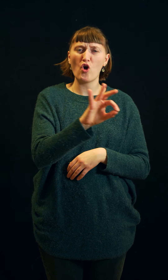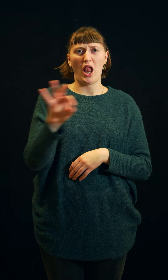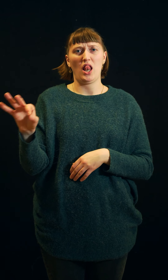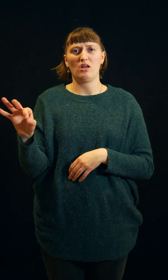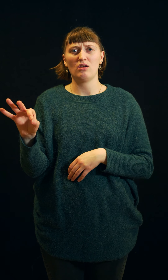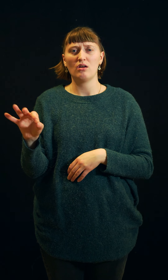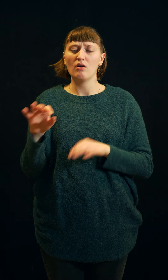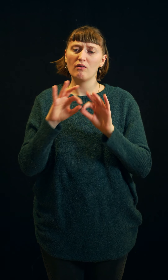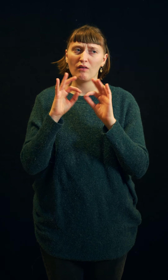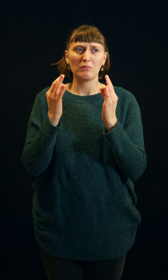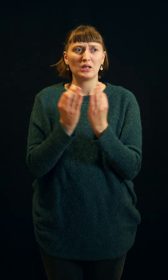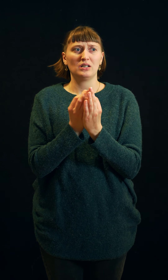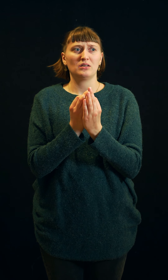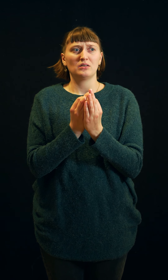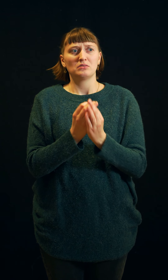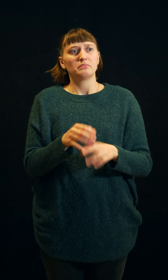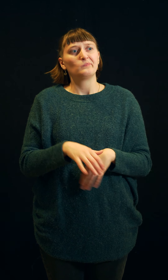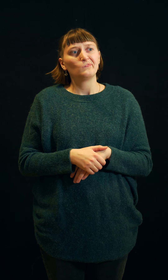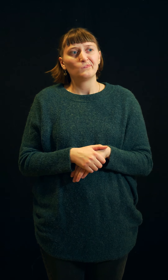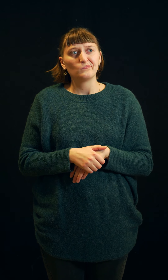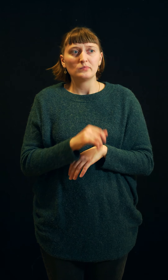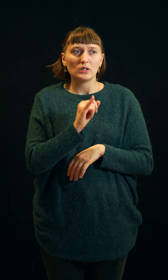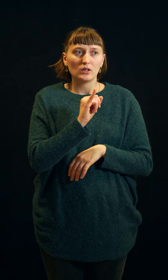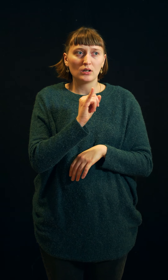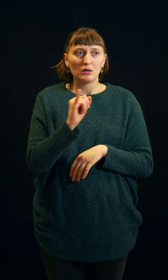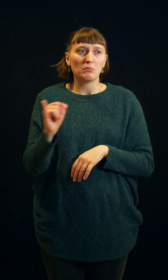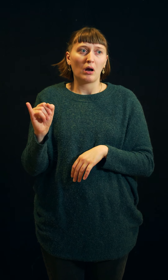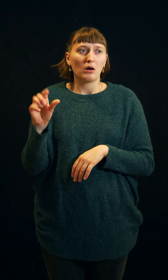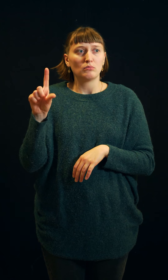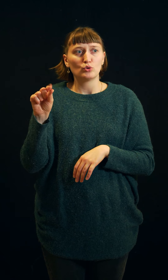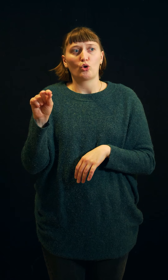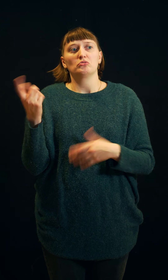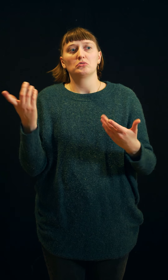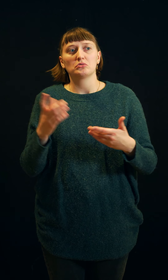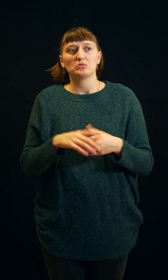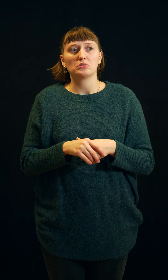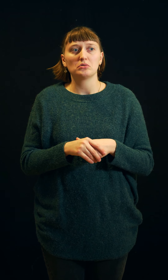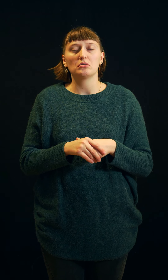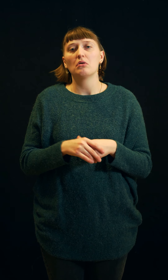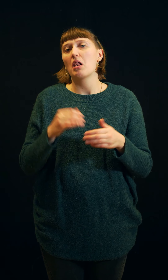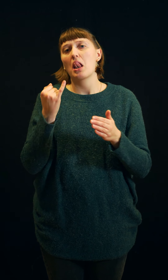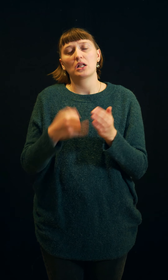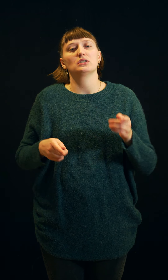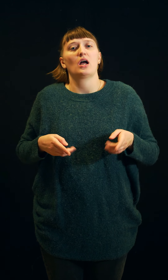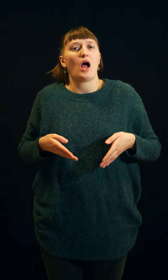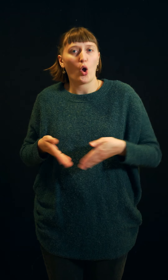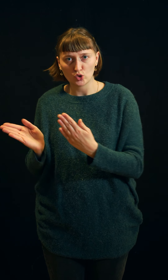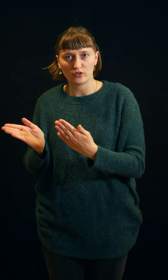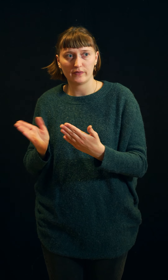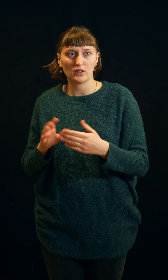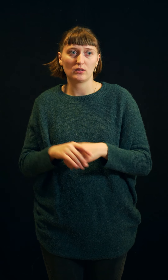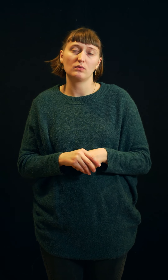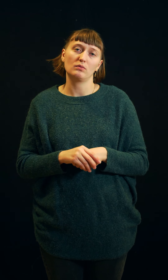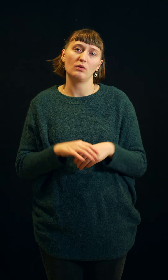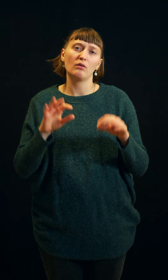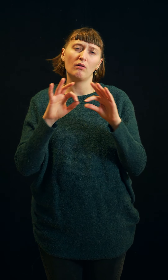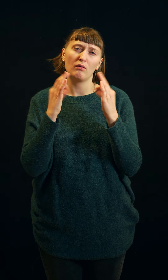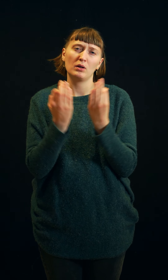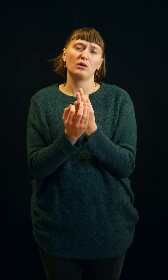Weil Familie für alle immer das ist, was den letzten Ausweg bietet.